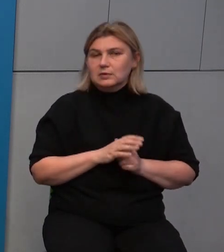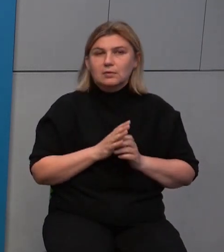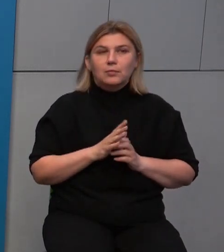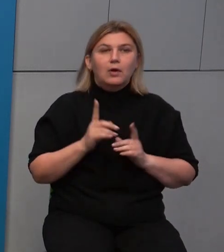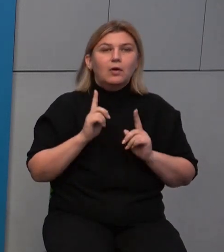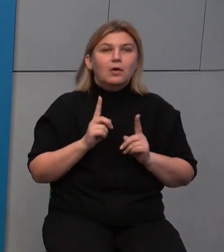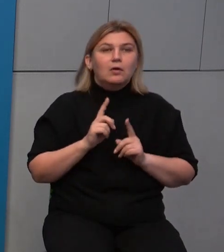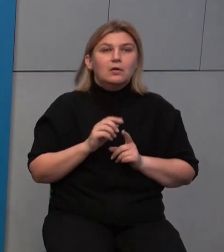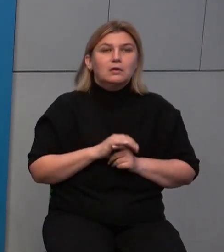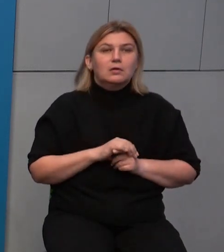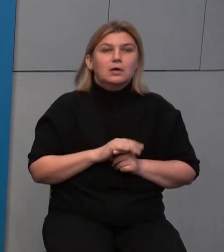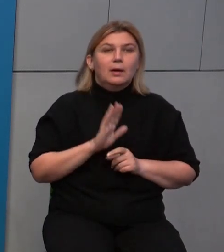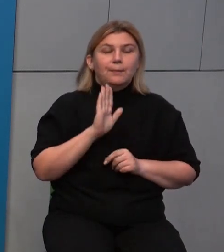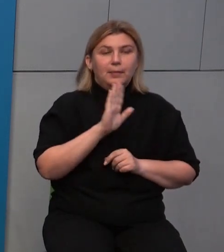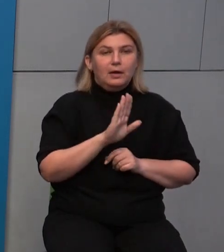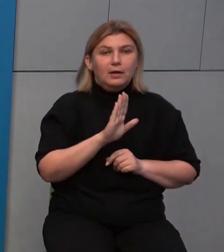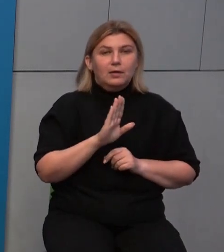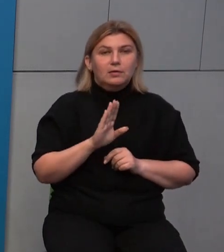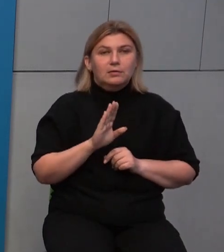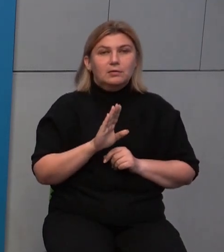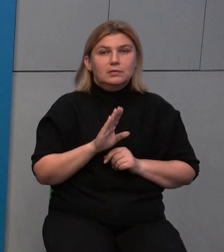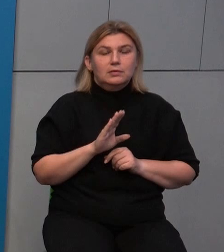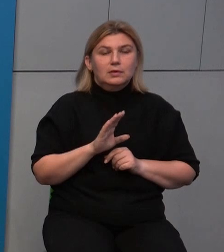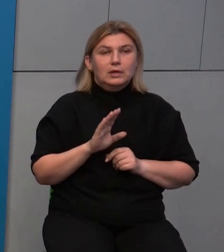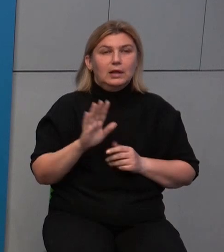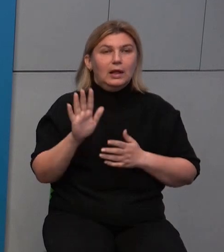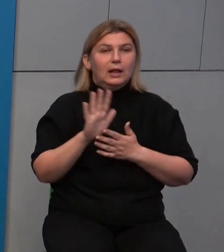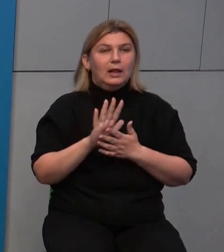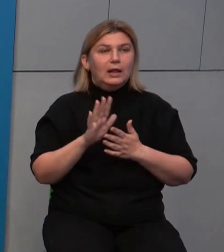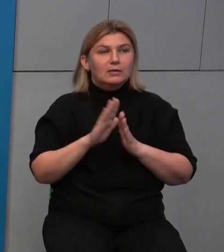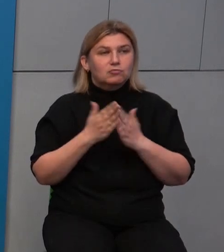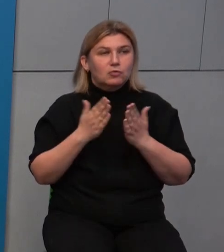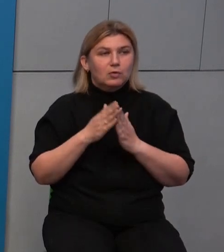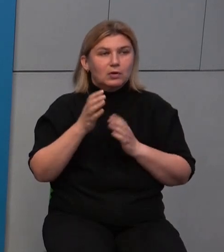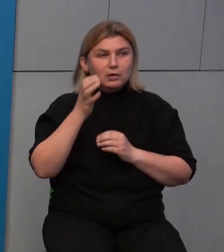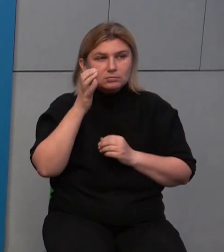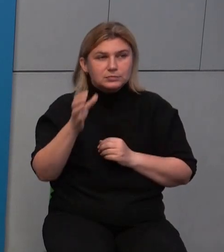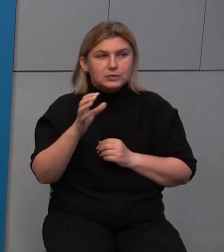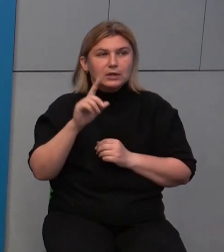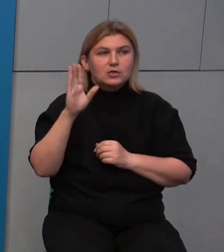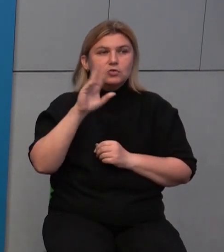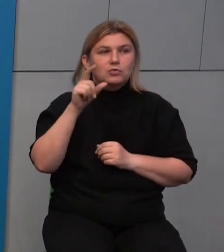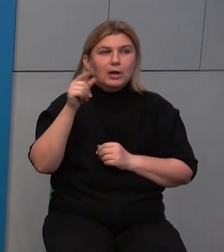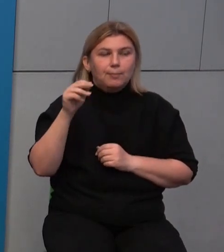że on miał do czynienia z literaturoznawcami, ze Szczepańskim, Mrożkiem.